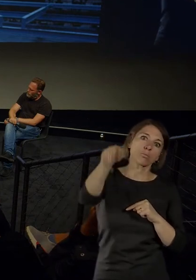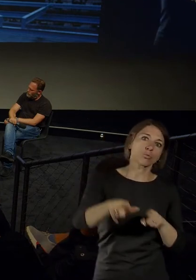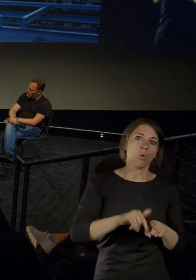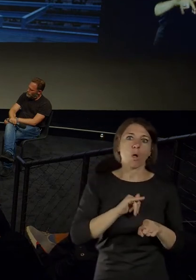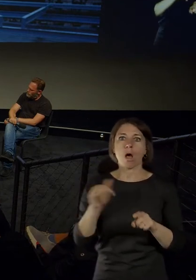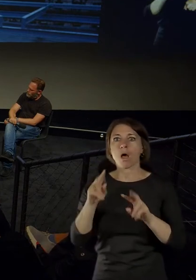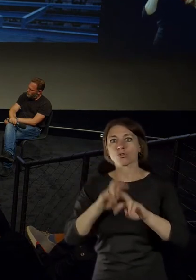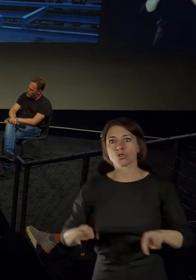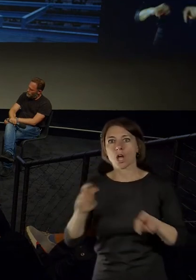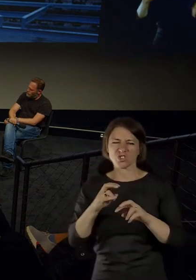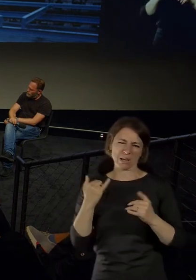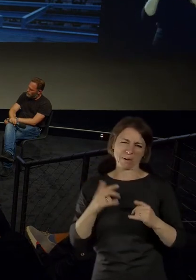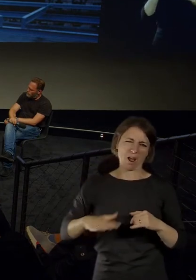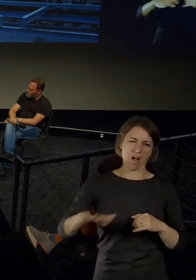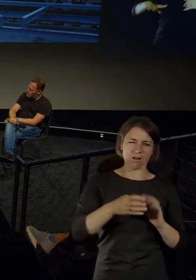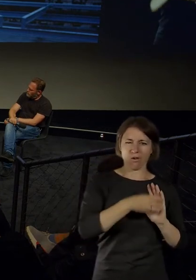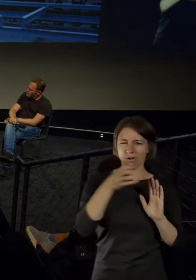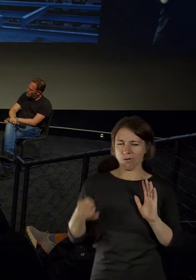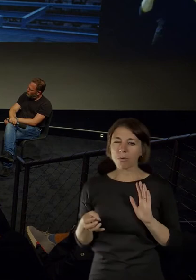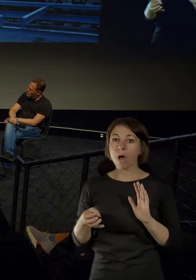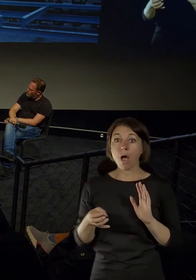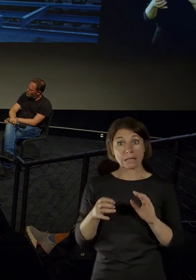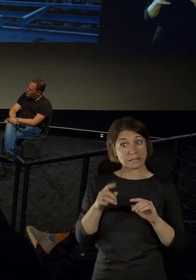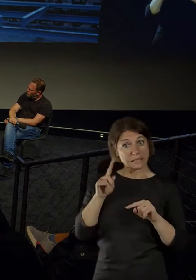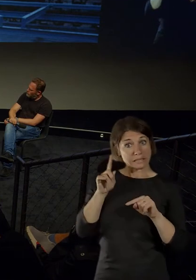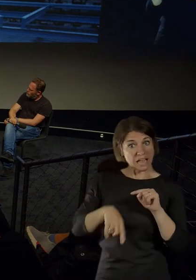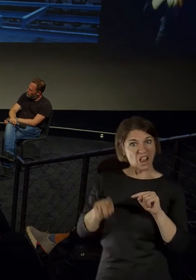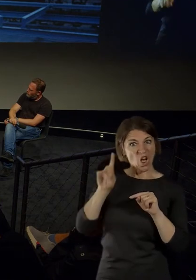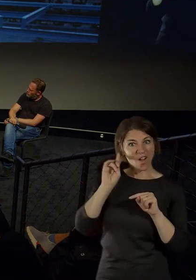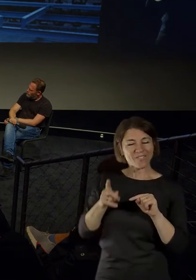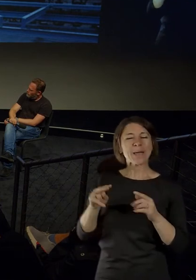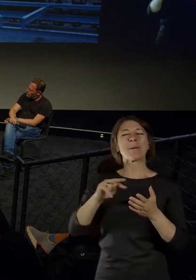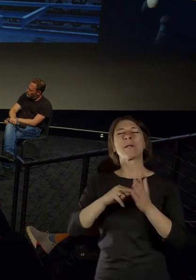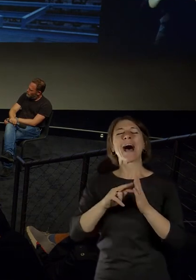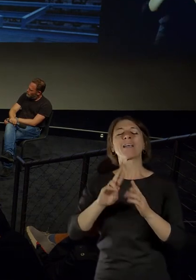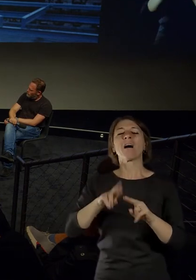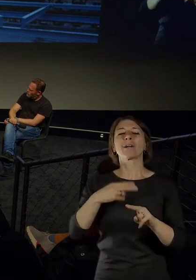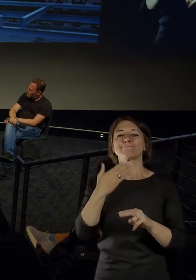Tak víte o nějakém případu, kdy to mohlo nějakým způsobem výrazně změnit něčí záměr?